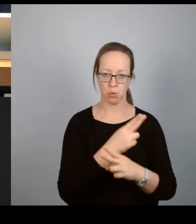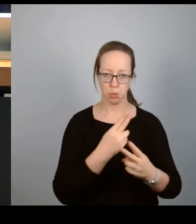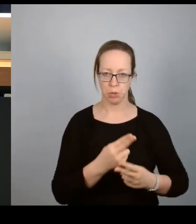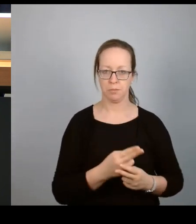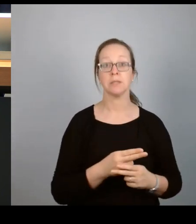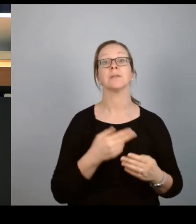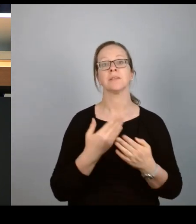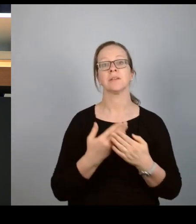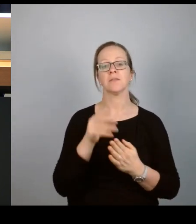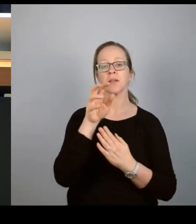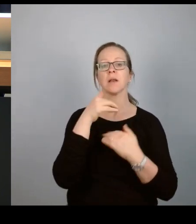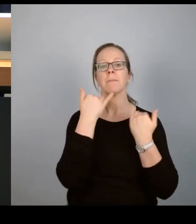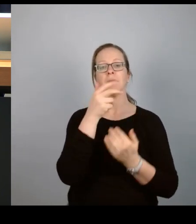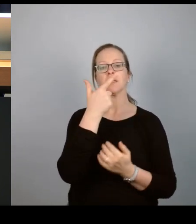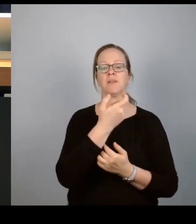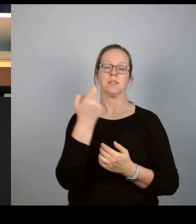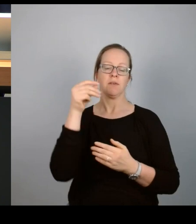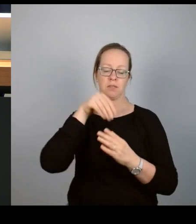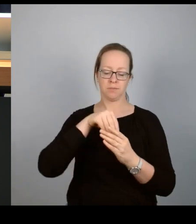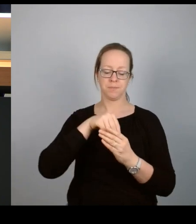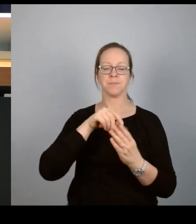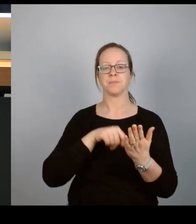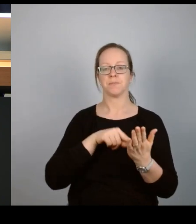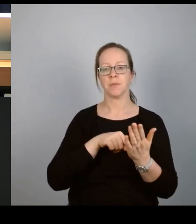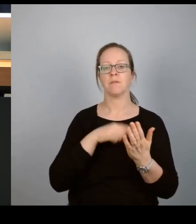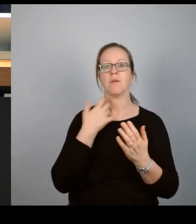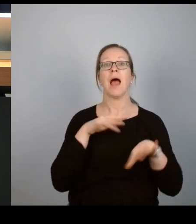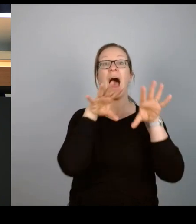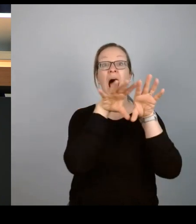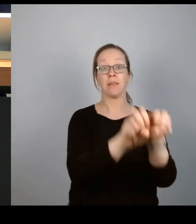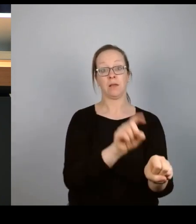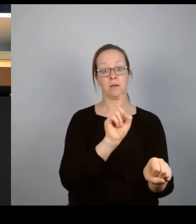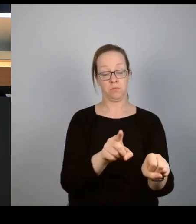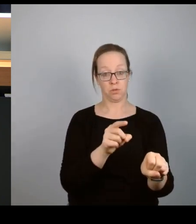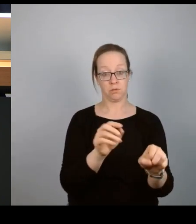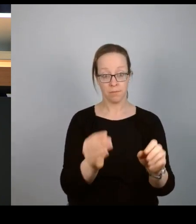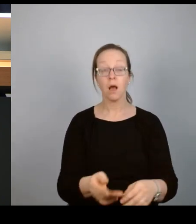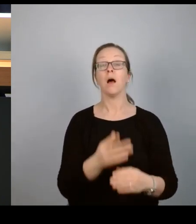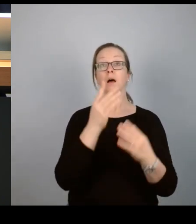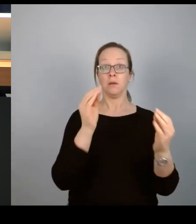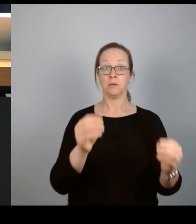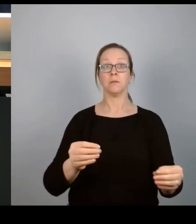Gerichtsbarkeit auch wirklich funktional machen und dass wir dementsprechend auch beim als zentralen IT